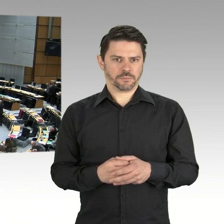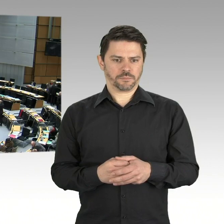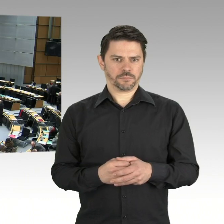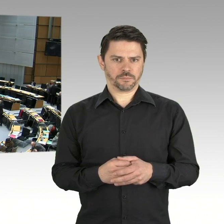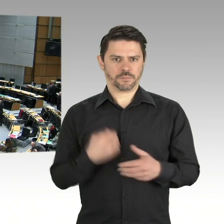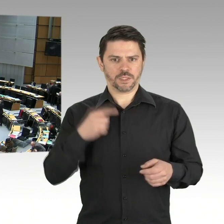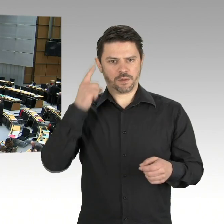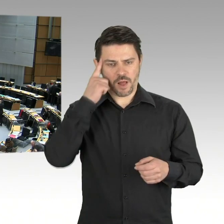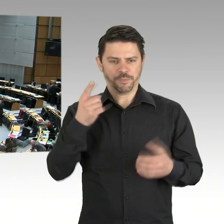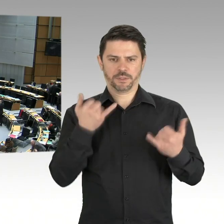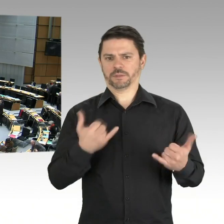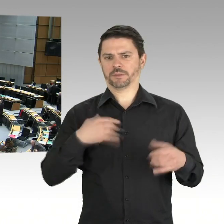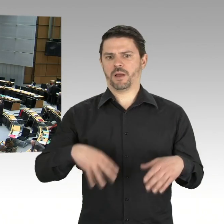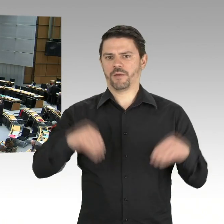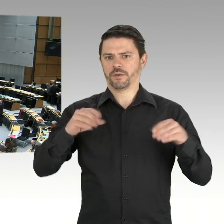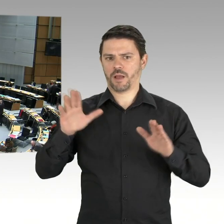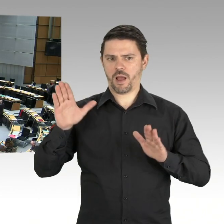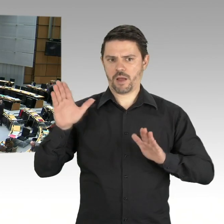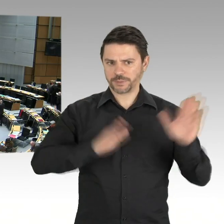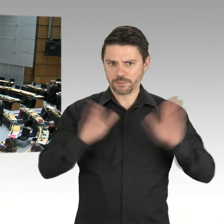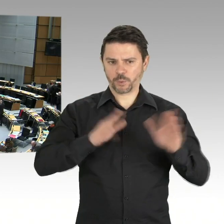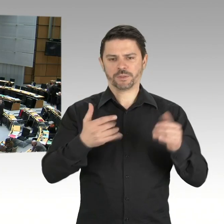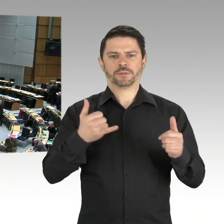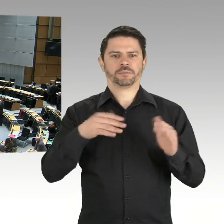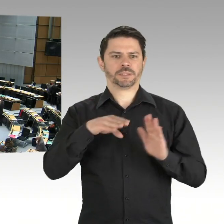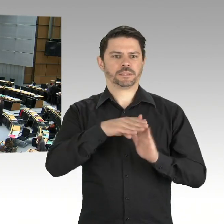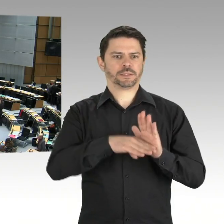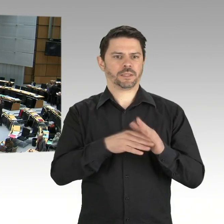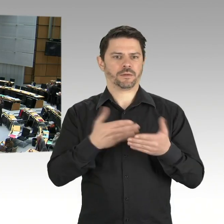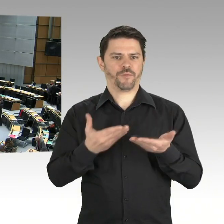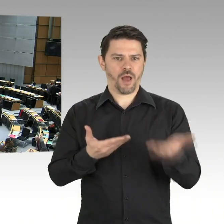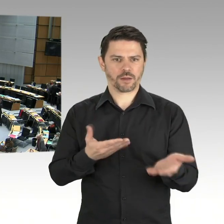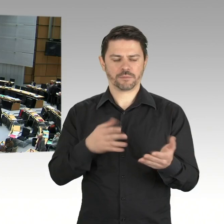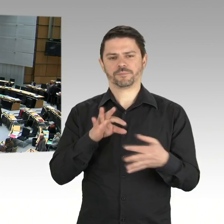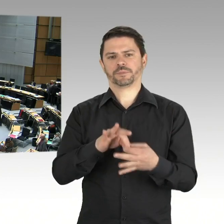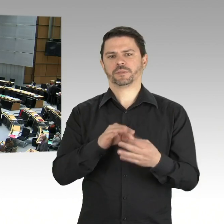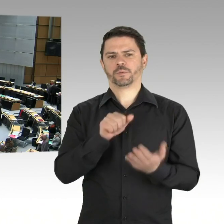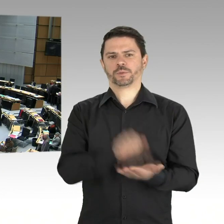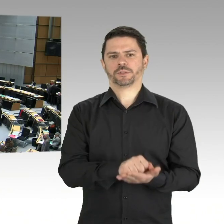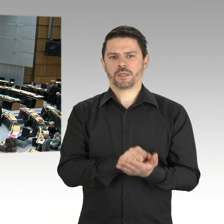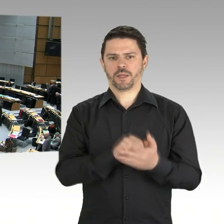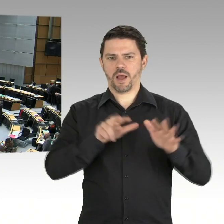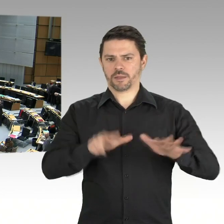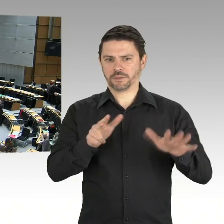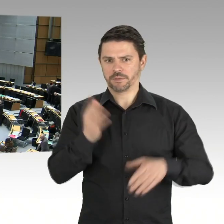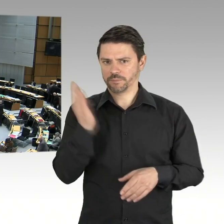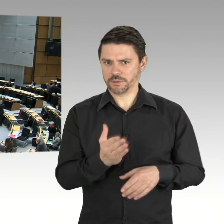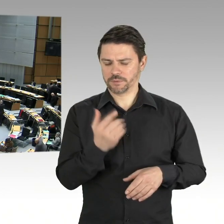auf Drucksache 18/2347, Gesetz zur Neuregelung gesetzlicher Vorschriften zur Mietenbegrenzung.